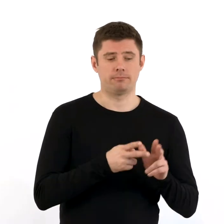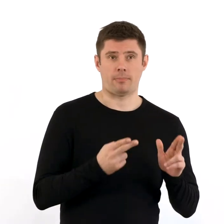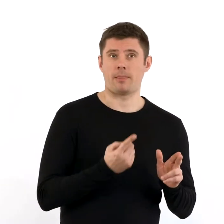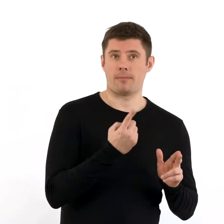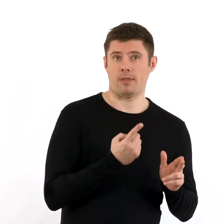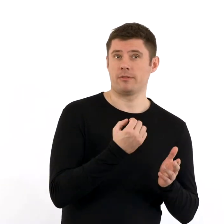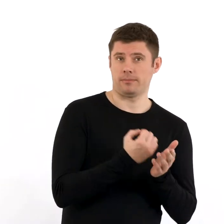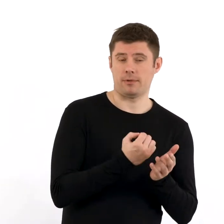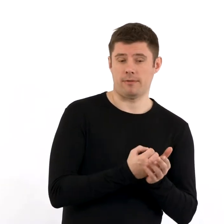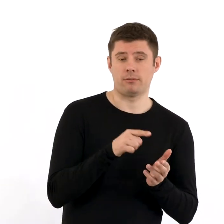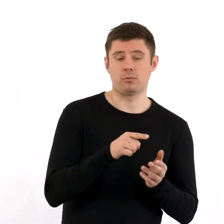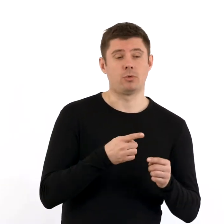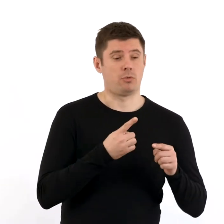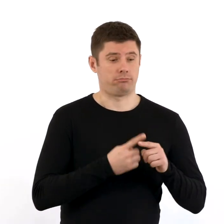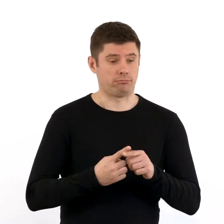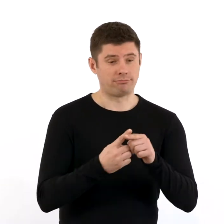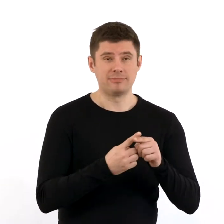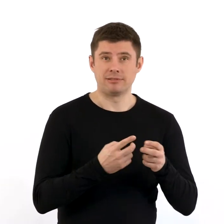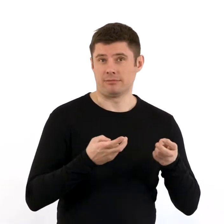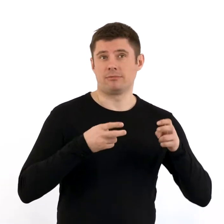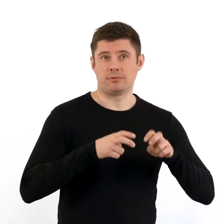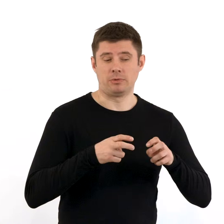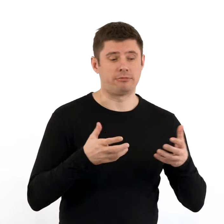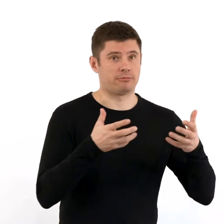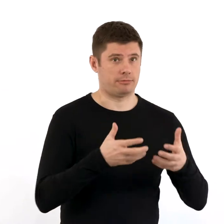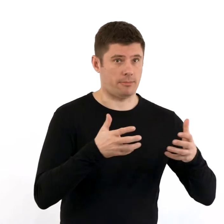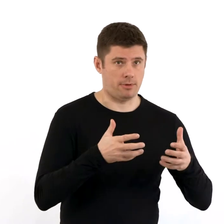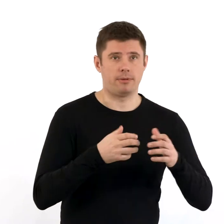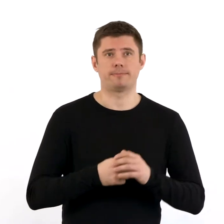Krok 1. Zebranie założycielskie